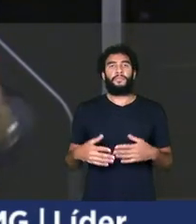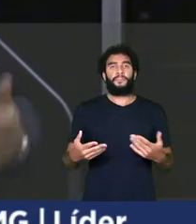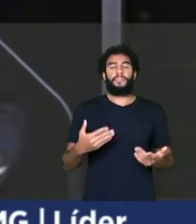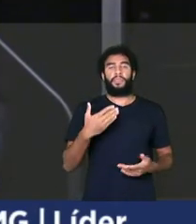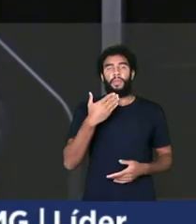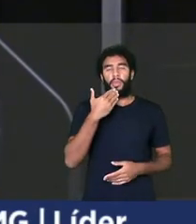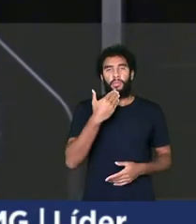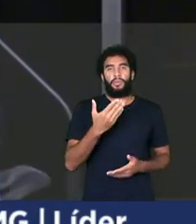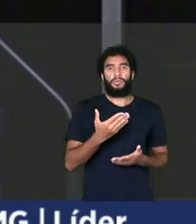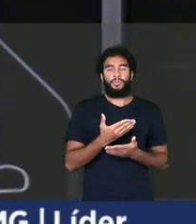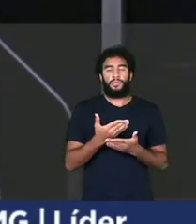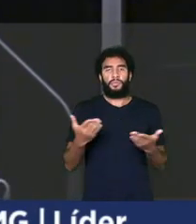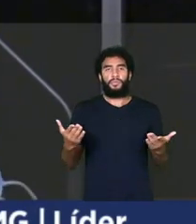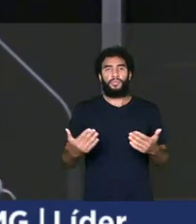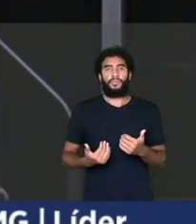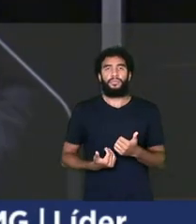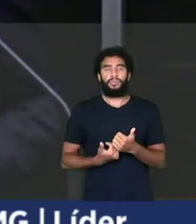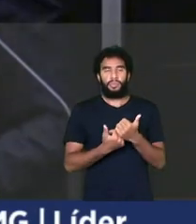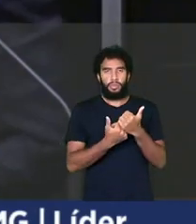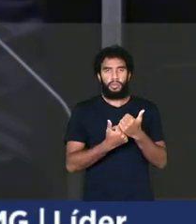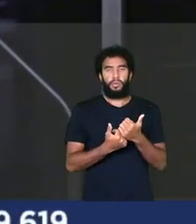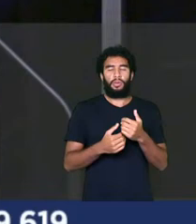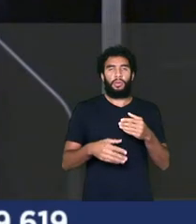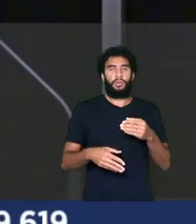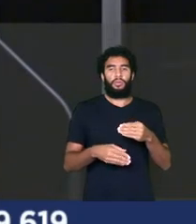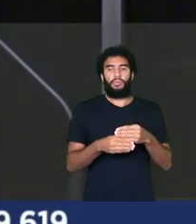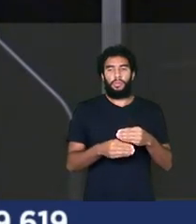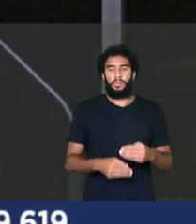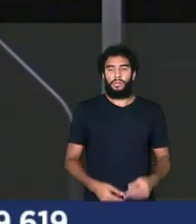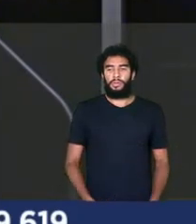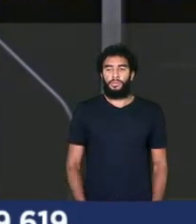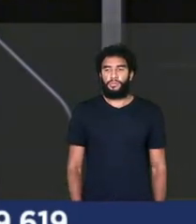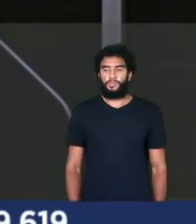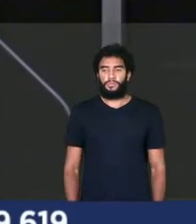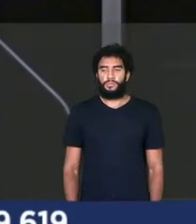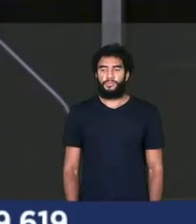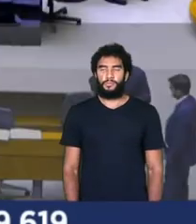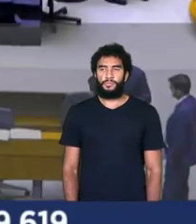BOLSONARO DO PONTO DE VISTA DOS DESESTÍMULOS. PORTANTO, PEDIMOS AOS COLEGAS O